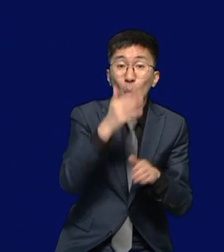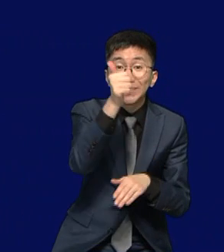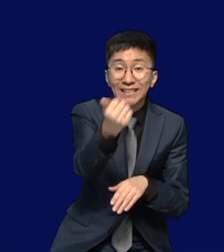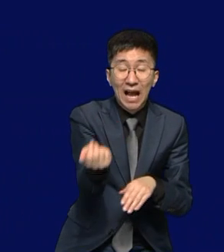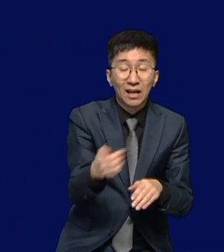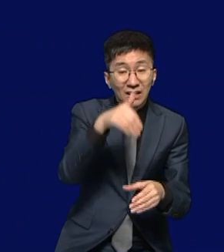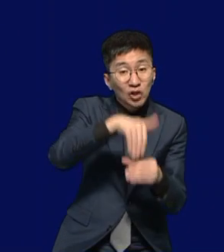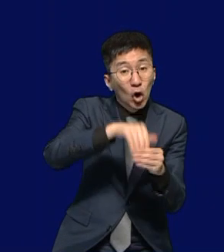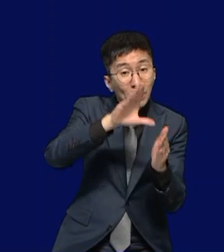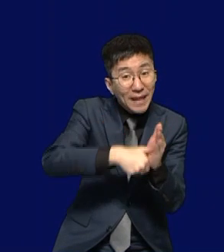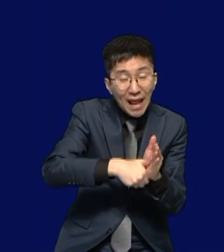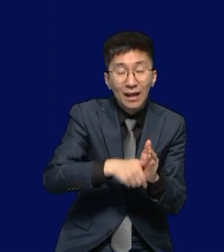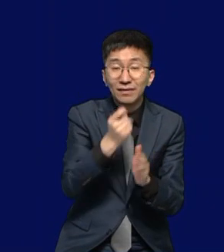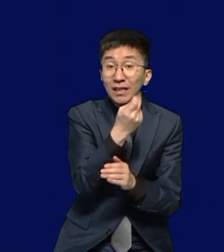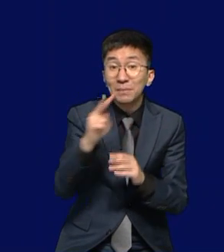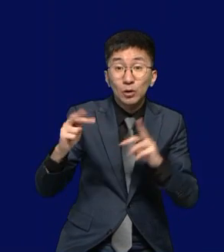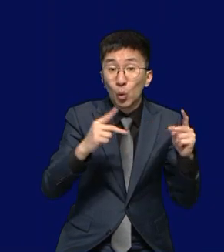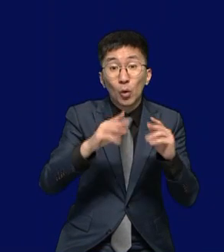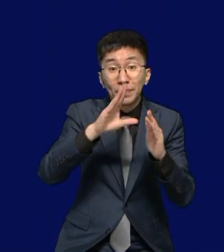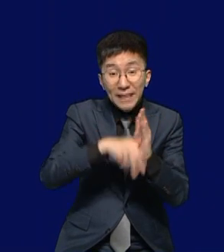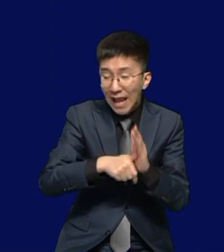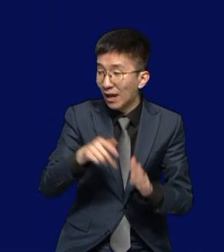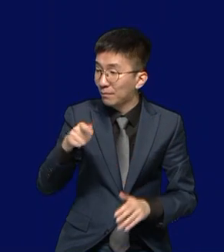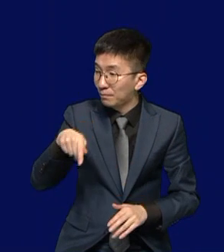당시 TV 토론에서 PD가 사칭하는 데